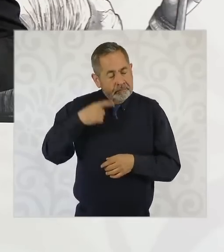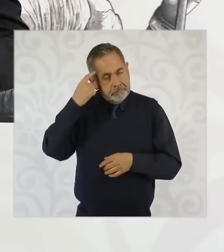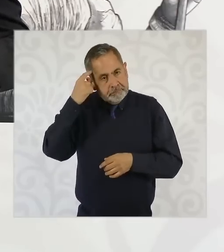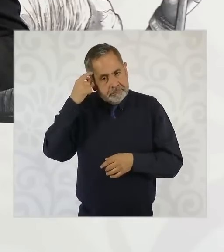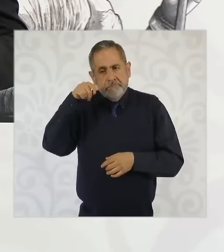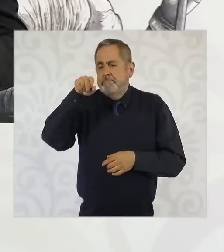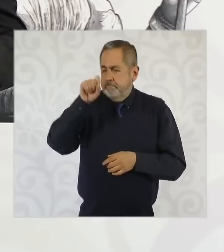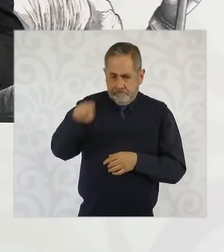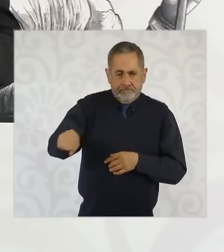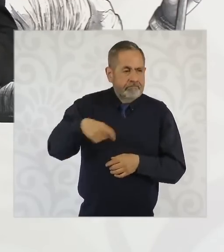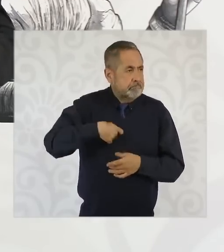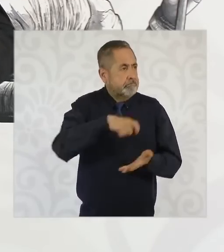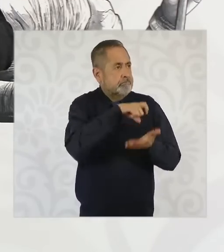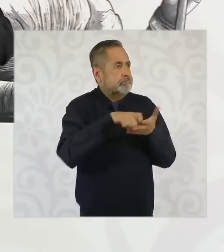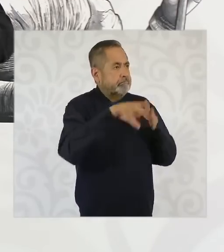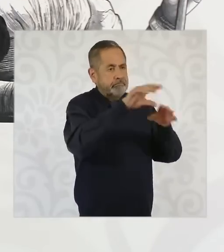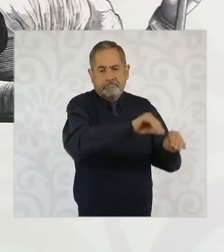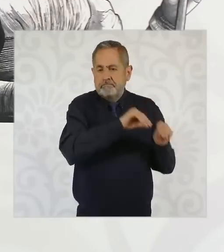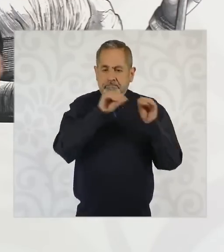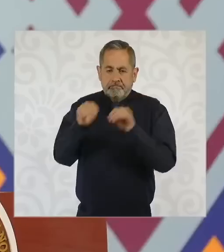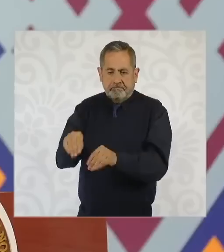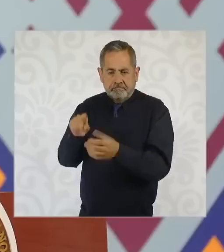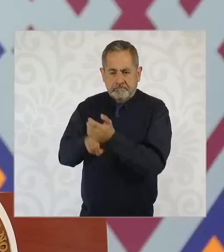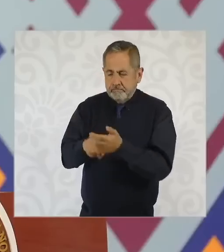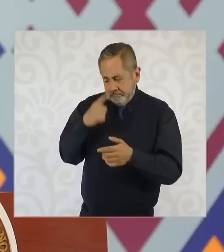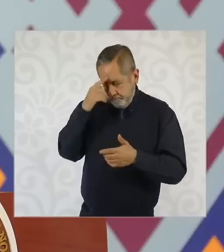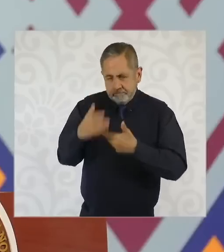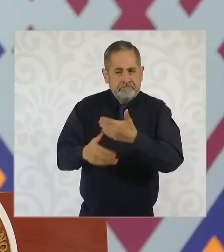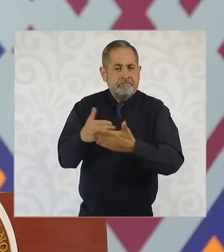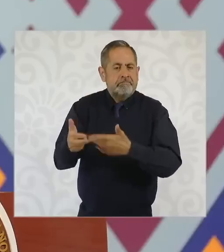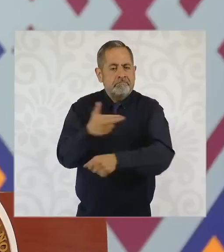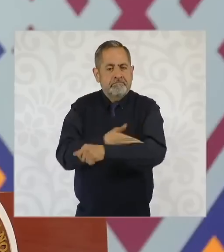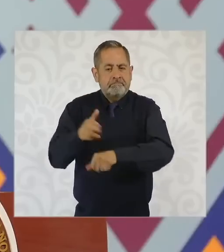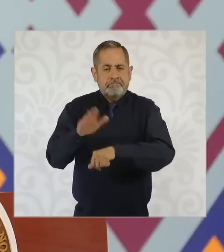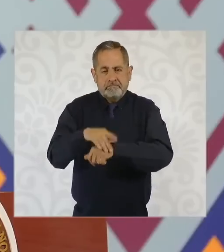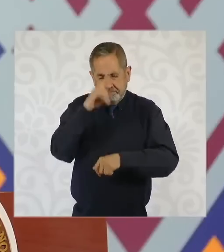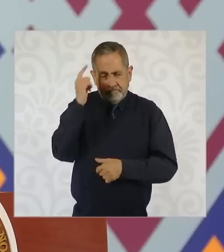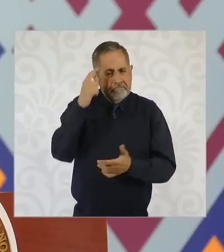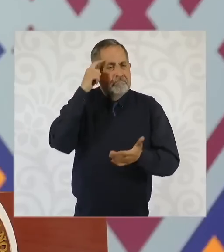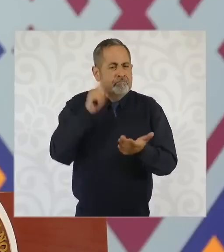de este de estos frentes por administración entonces creo que va a ser un esfuerzo